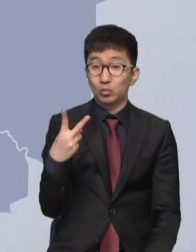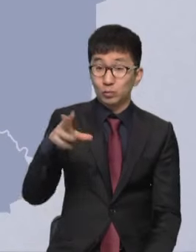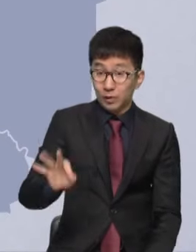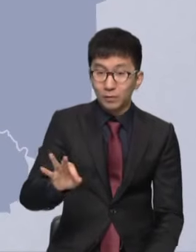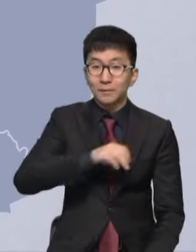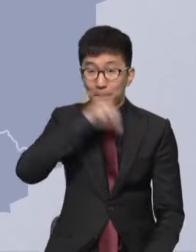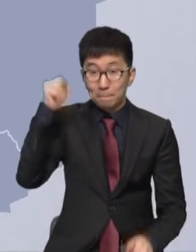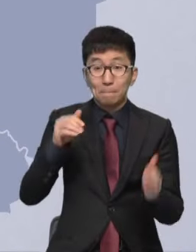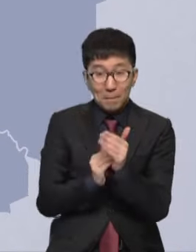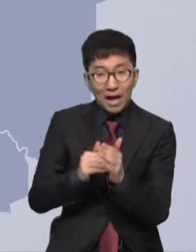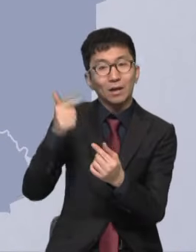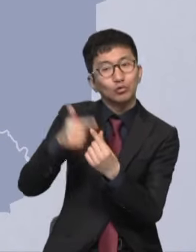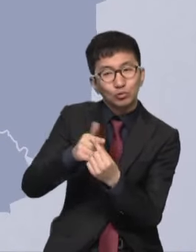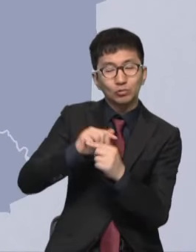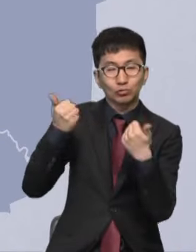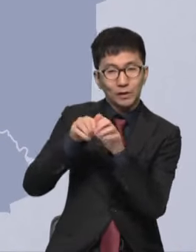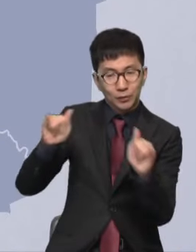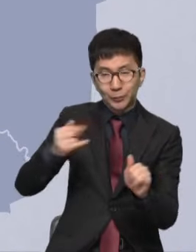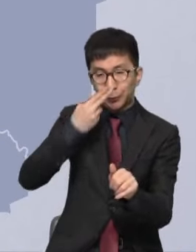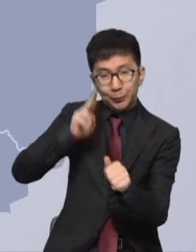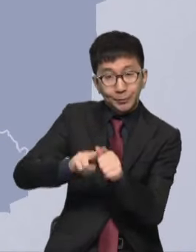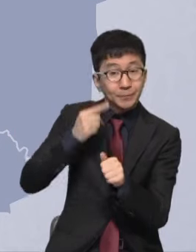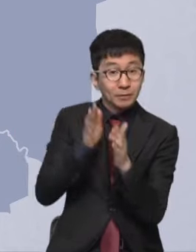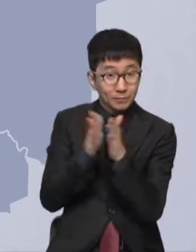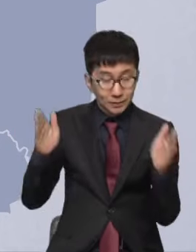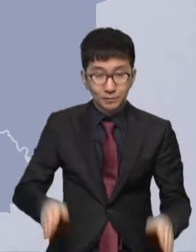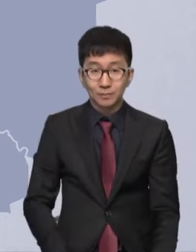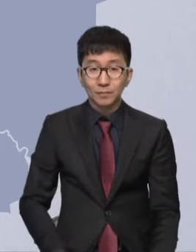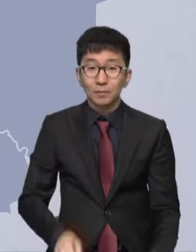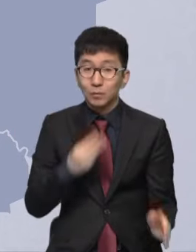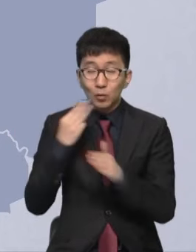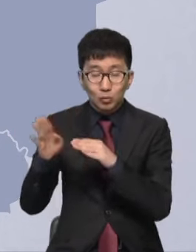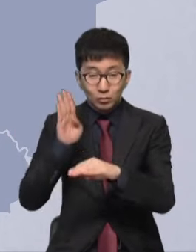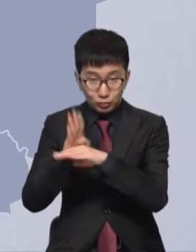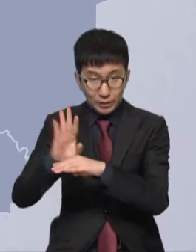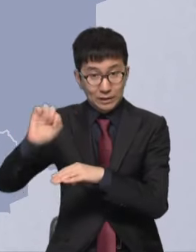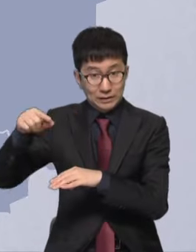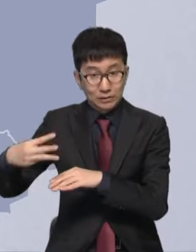경기 분당을에서는 김은혜 전 대통령실 홍보수석이 김민수 당 대변인을 꺾어